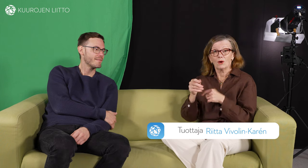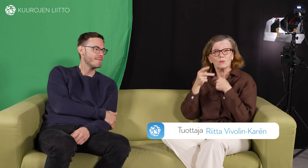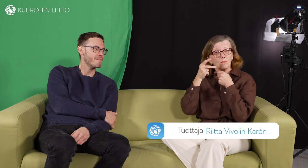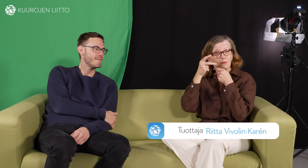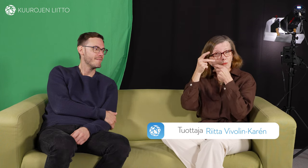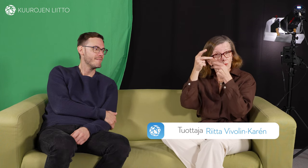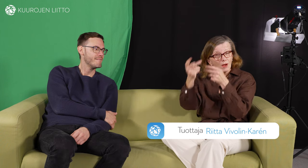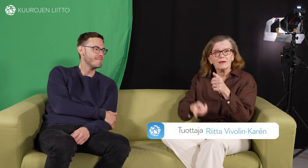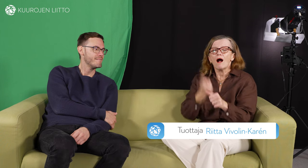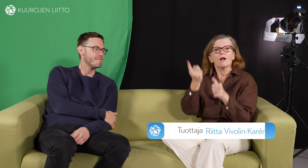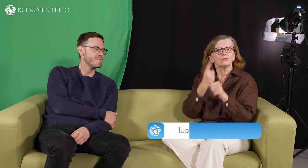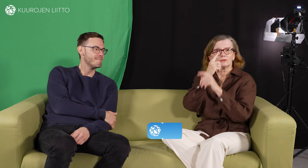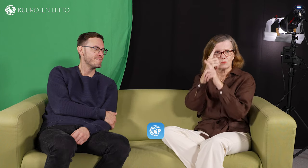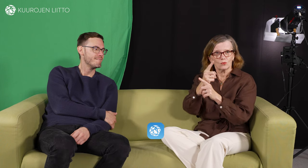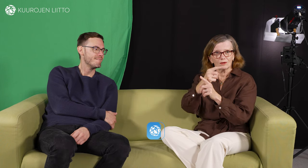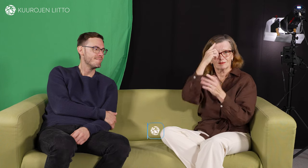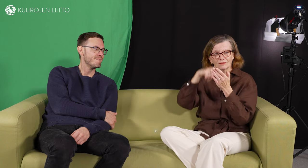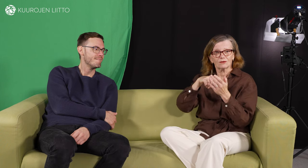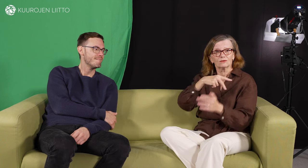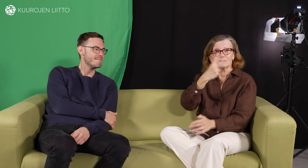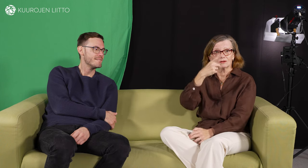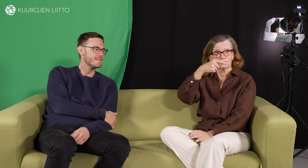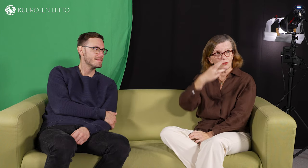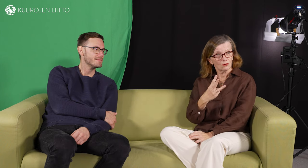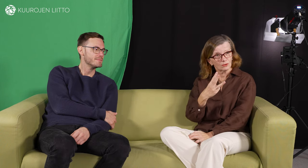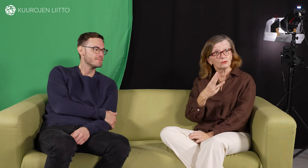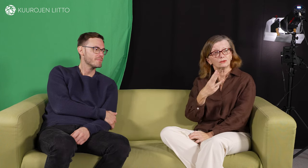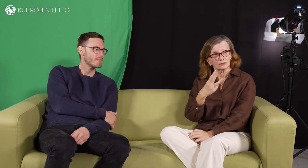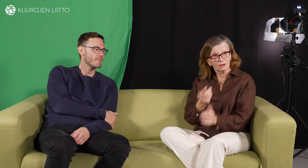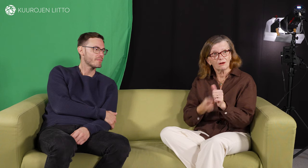Olen ollut mukana alusta alkaen vuodesta 2013.